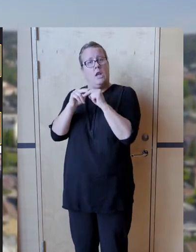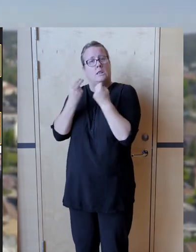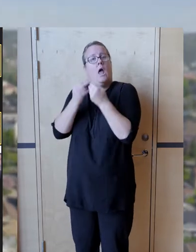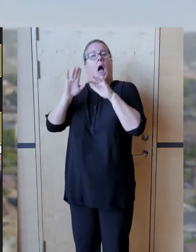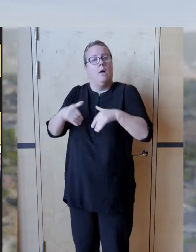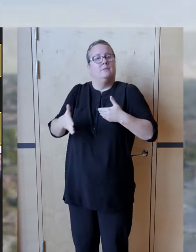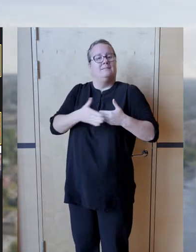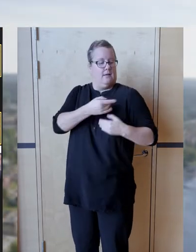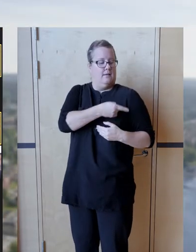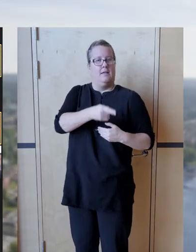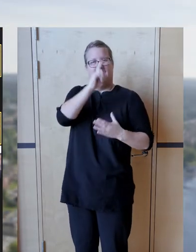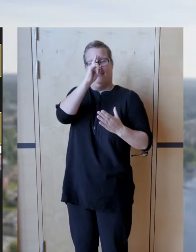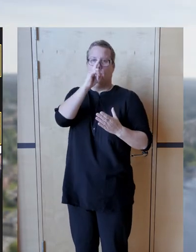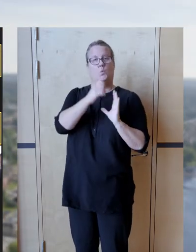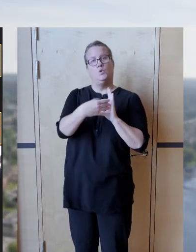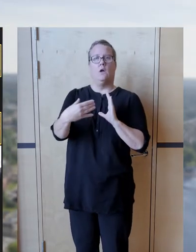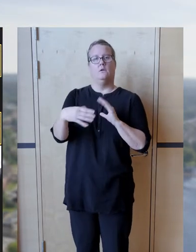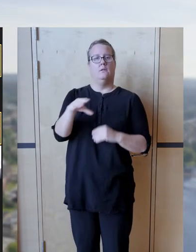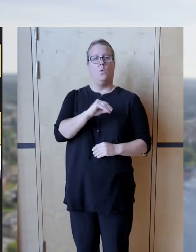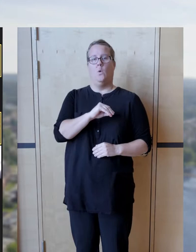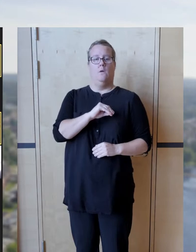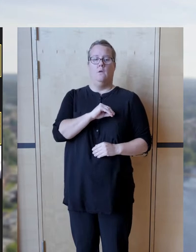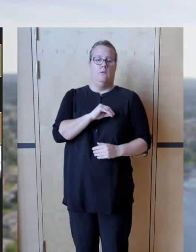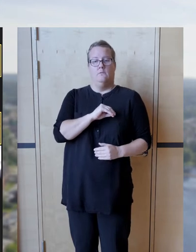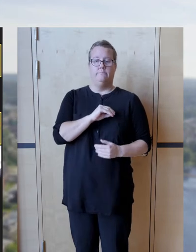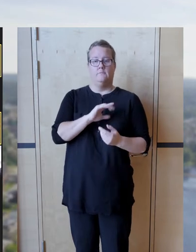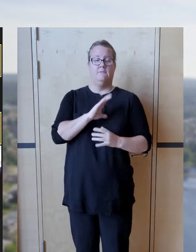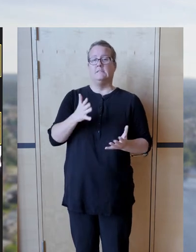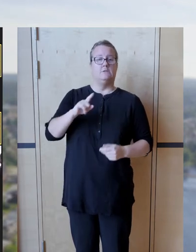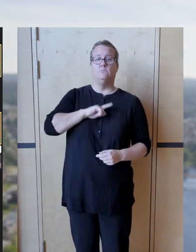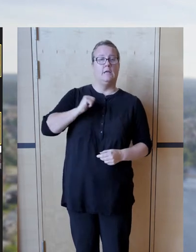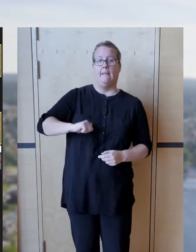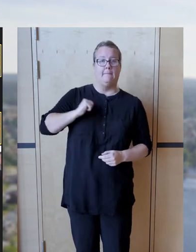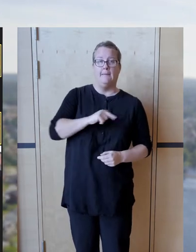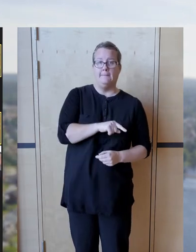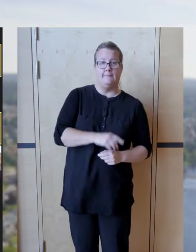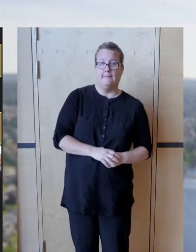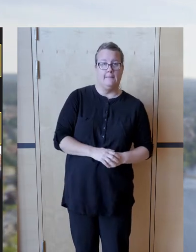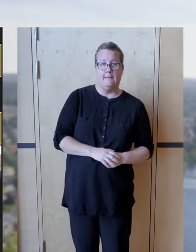Det var platser som liksom ligga med sidan av lite grann sådär Det var väldigt dyrt enligt